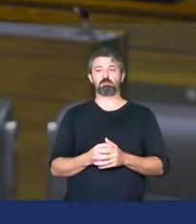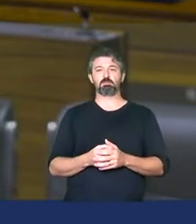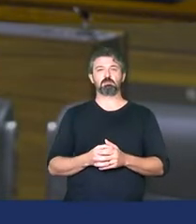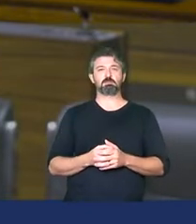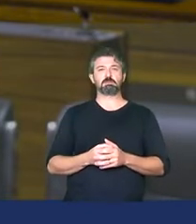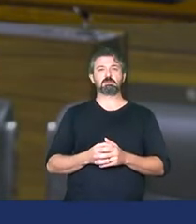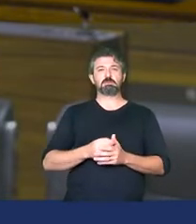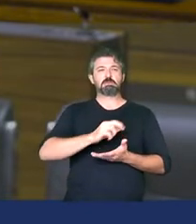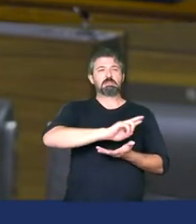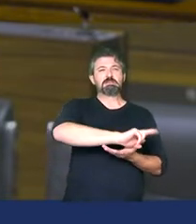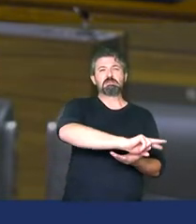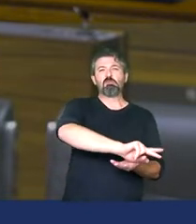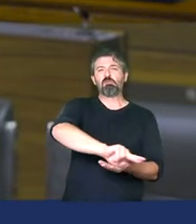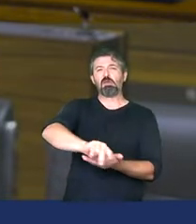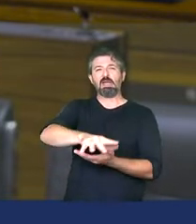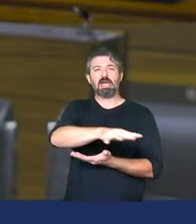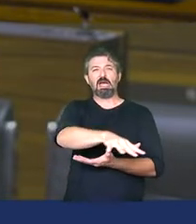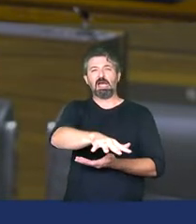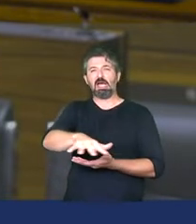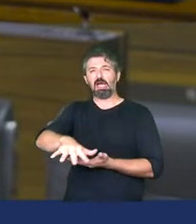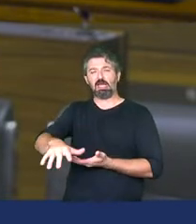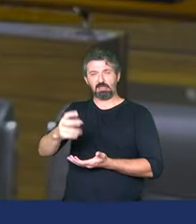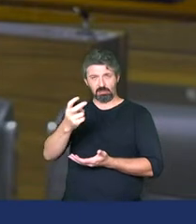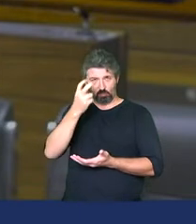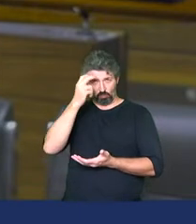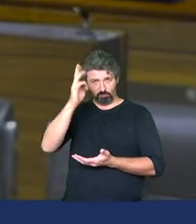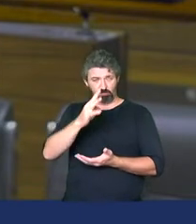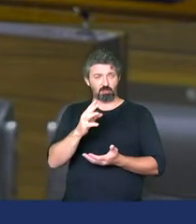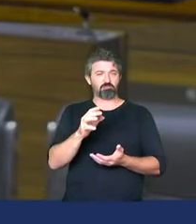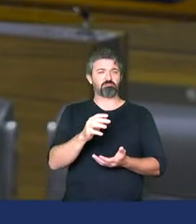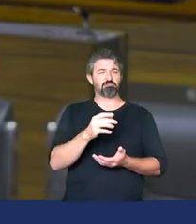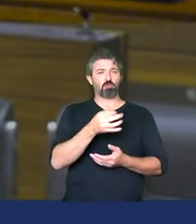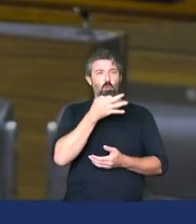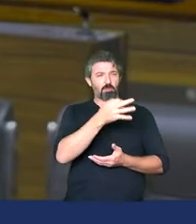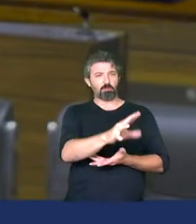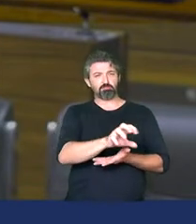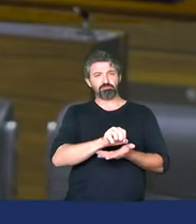DESSE PROJETO NA COMISSÃO DE CULTURA OUVIU VÁRIOS SETORES... DA CULTURA... NÃO SÓ DE PERNAMBUCO MAS DO